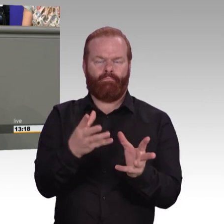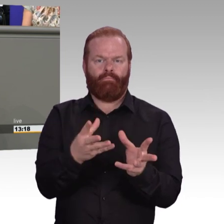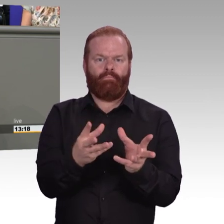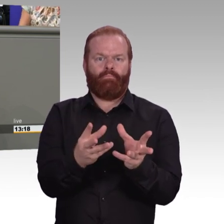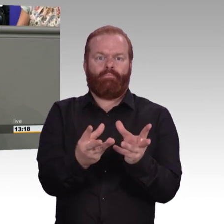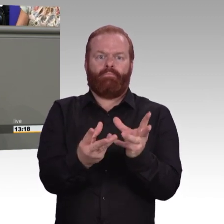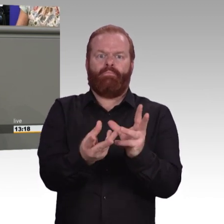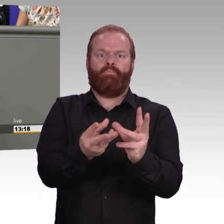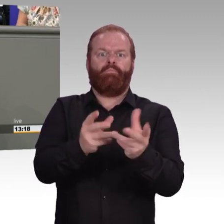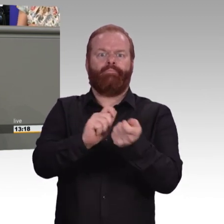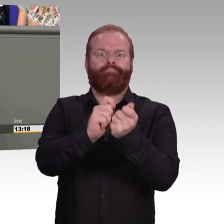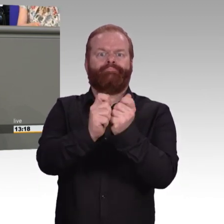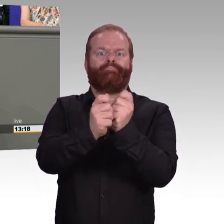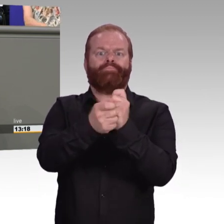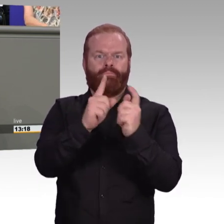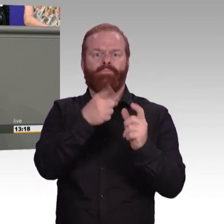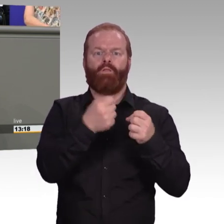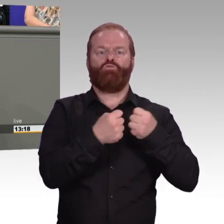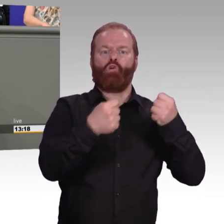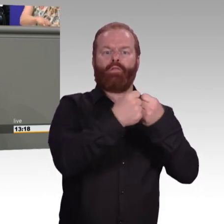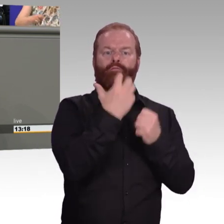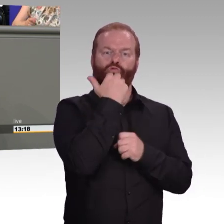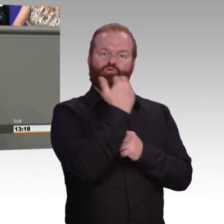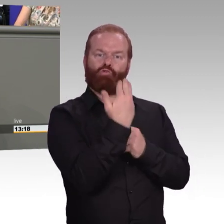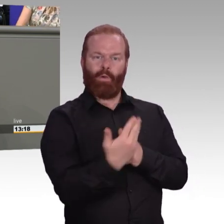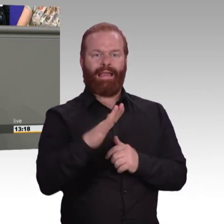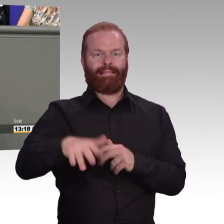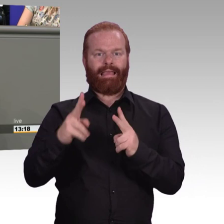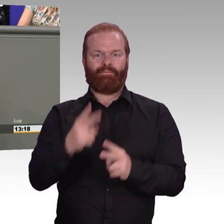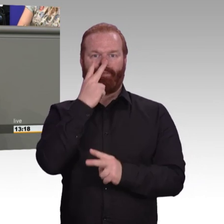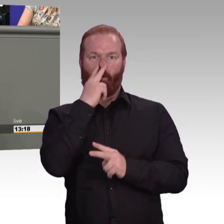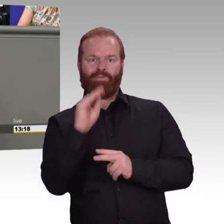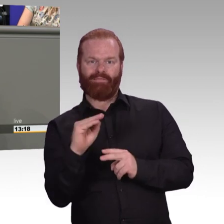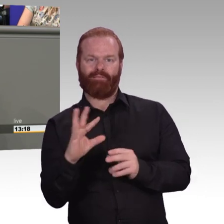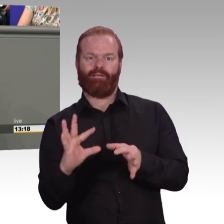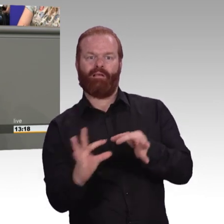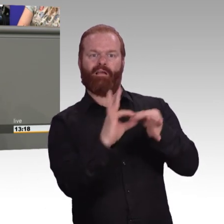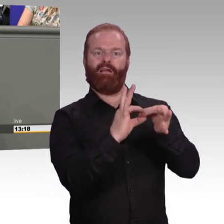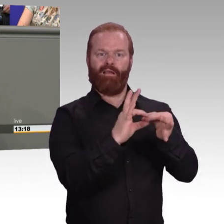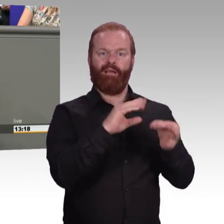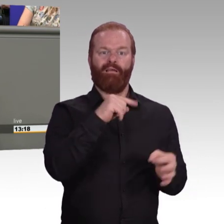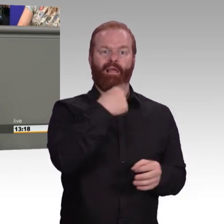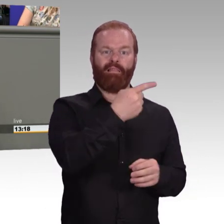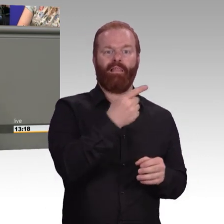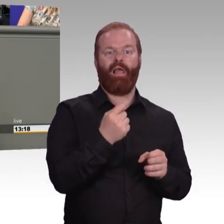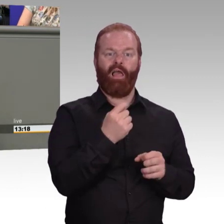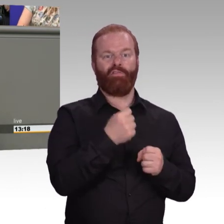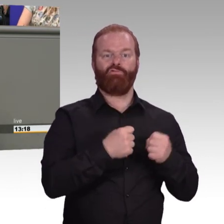missliebigen Familien enden. All das hatten wir im Sozialismus, in dem Faschismus. (Zwischenrufe) Das wollen wir nie mehr haben und dafür wird die AfD sich einsetzen.